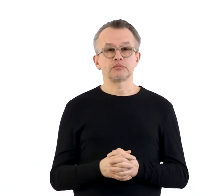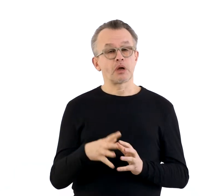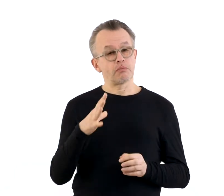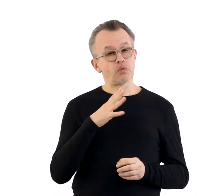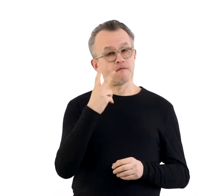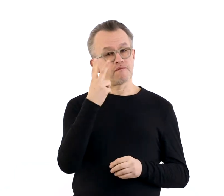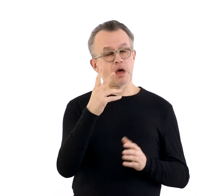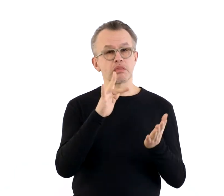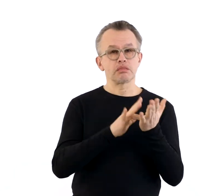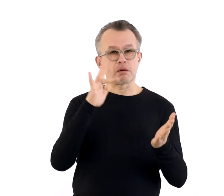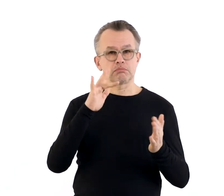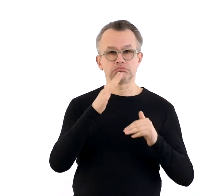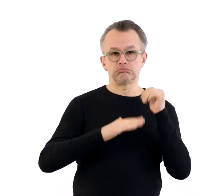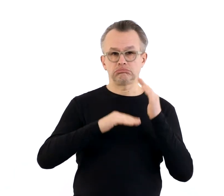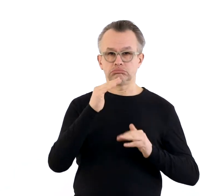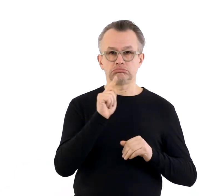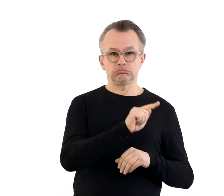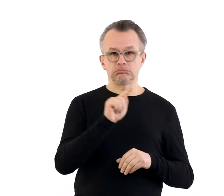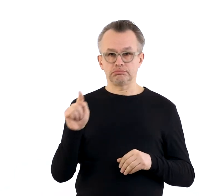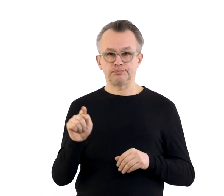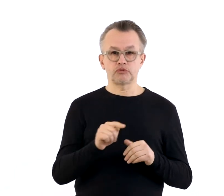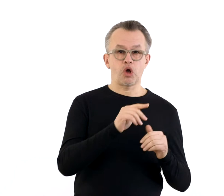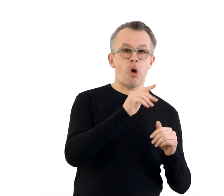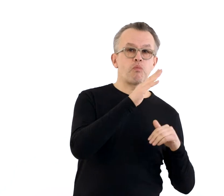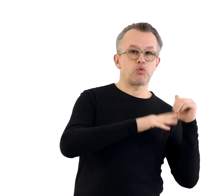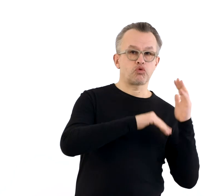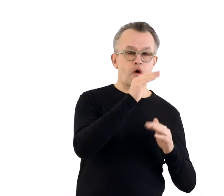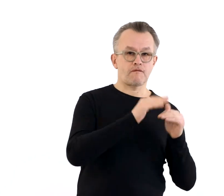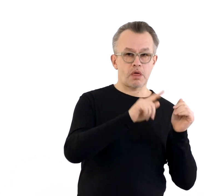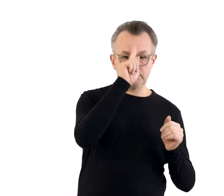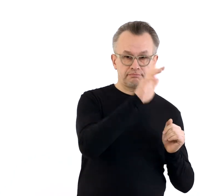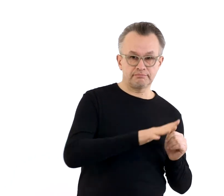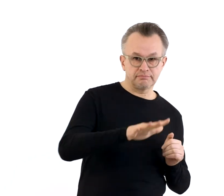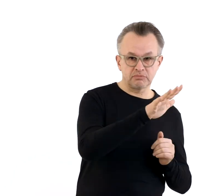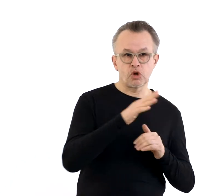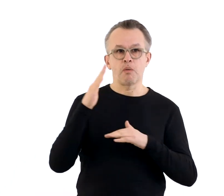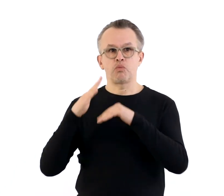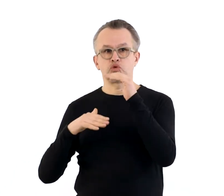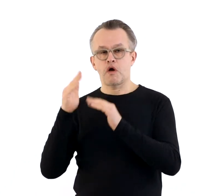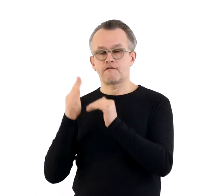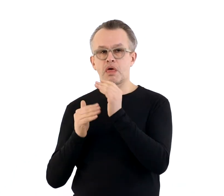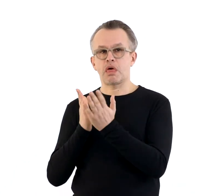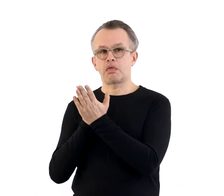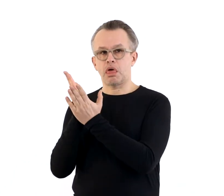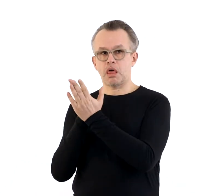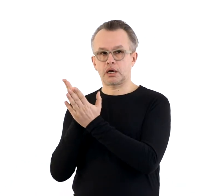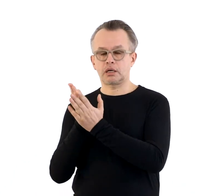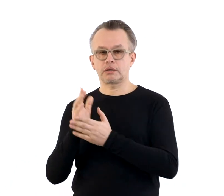Istniały dwa typy budowli: budowle świeckie i budowle religijne.